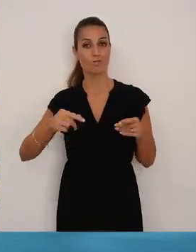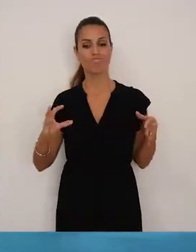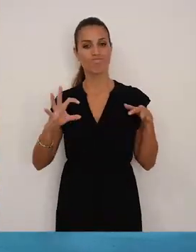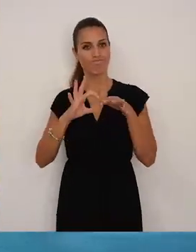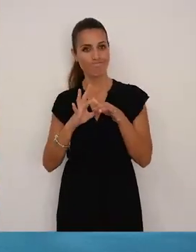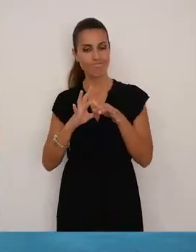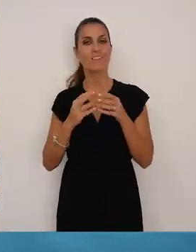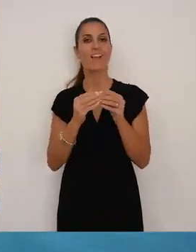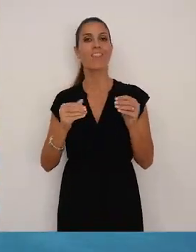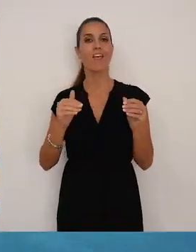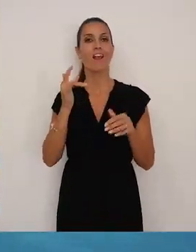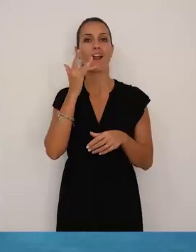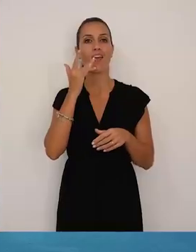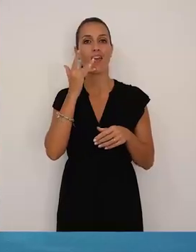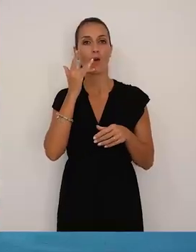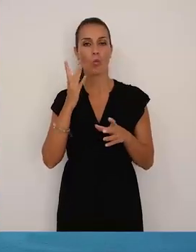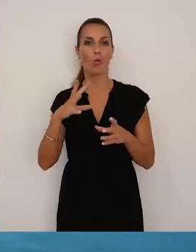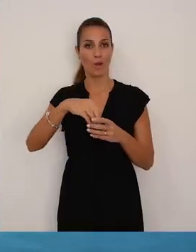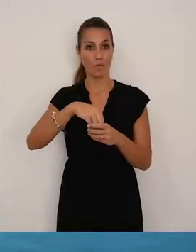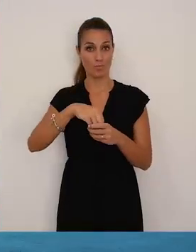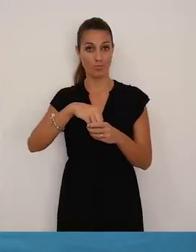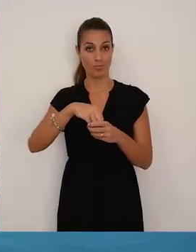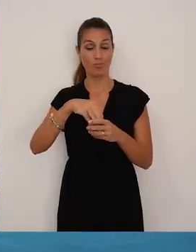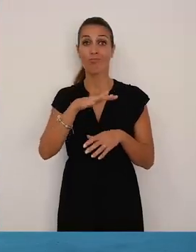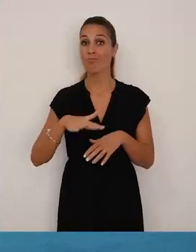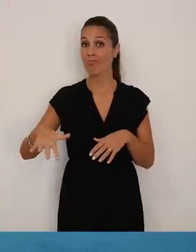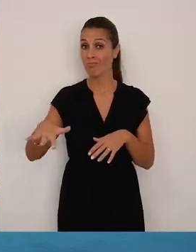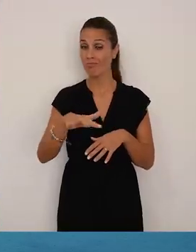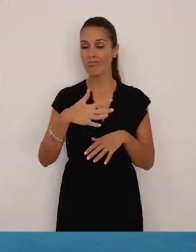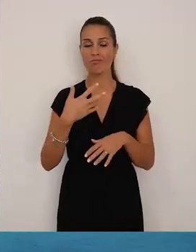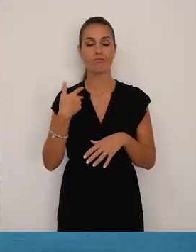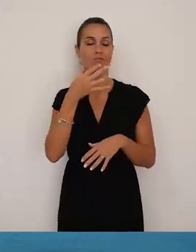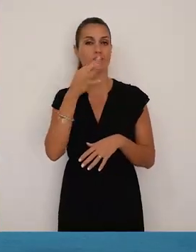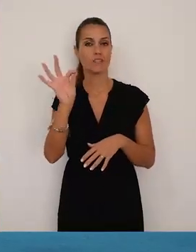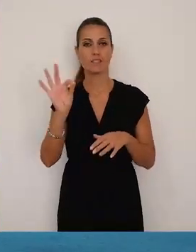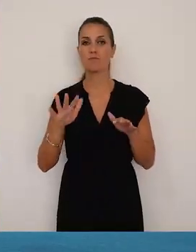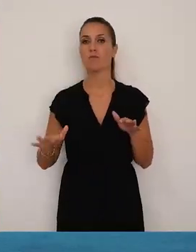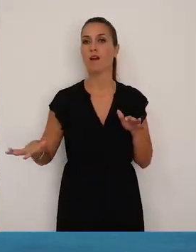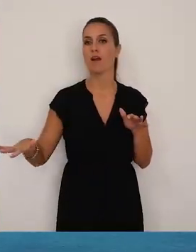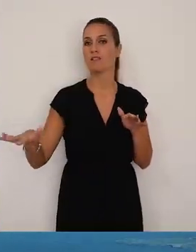dei Comuni di Terra di Leuca. Ricco di incantevole fascino paesaggistico